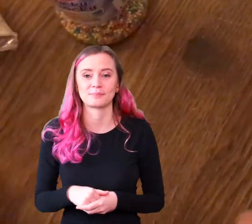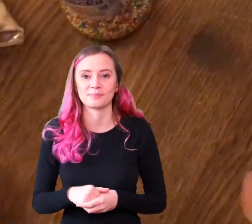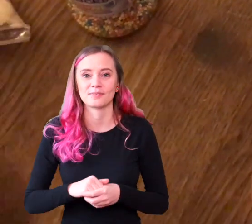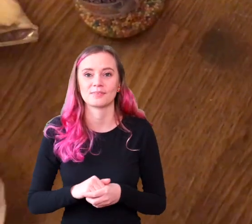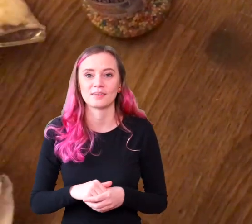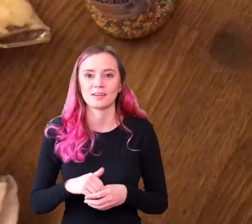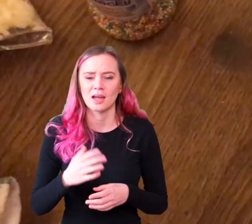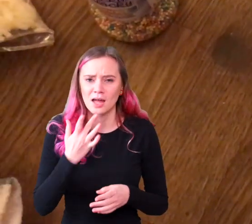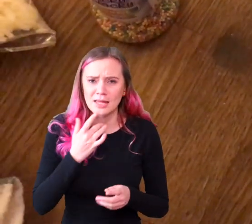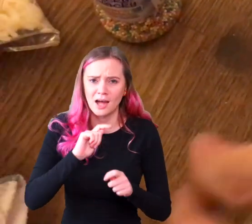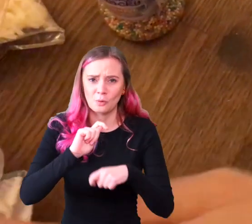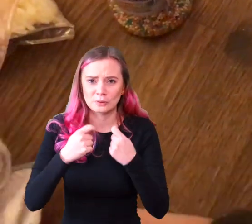Teď to zabalíme...